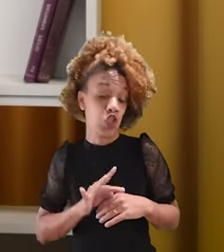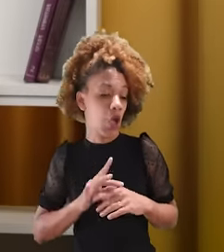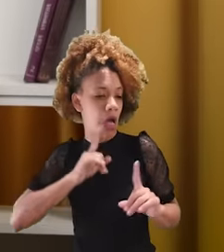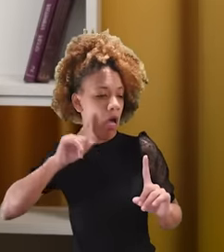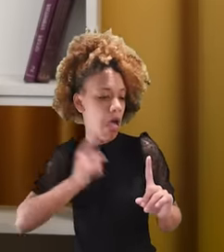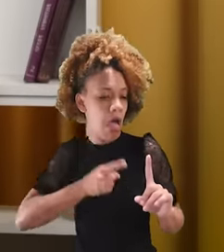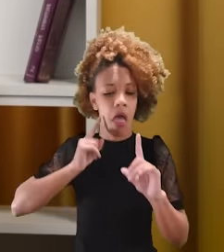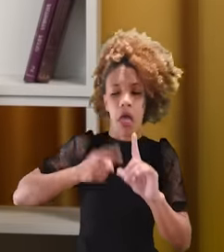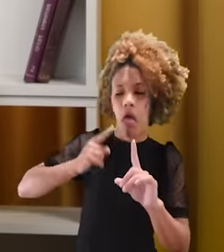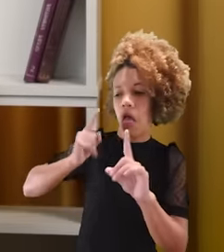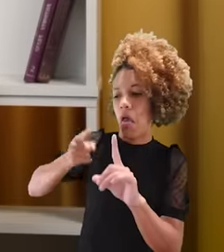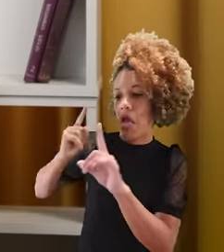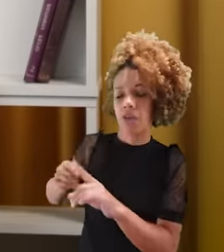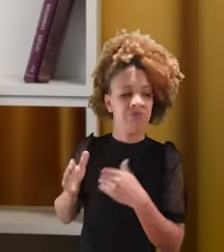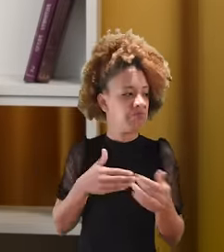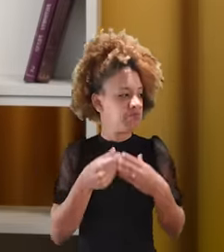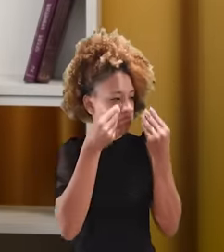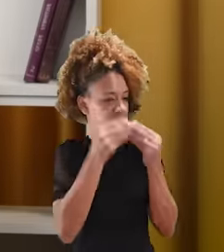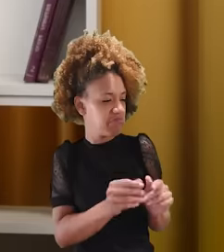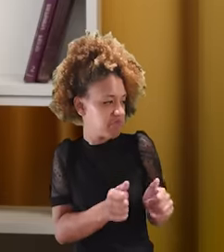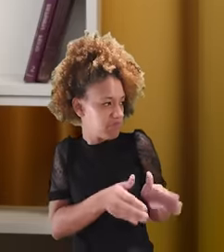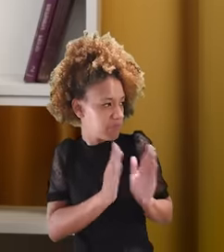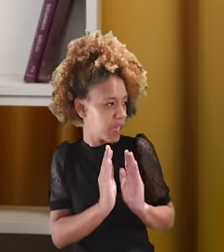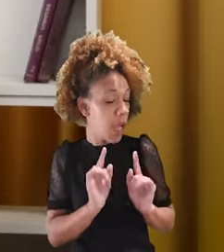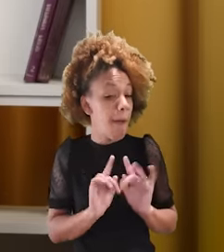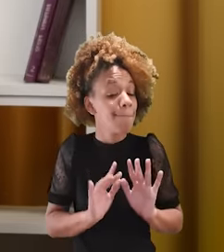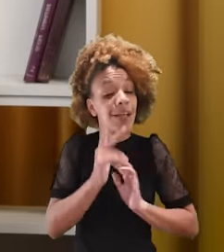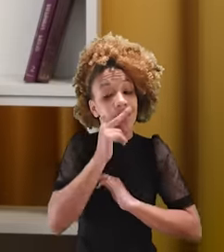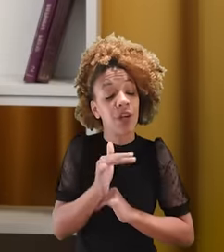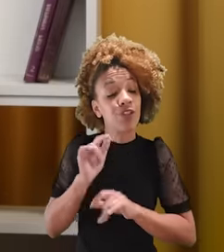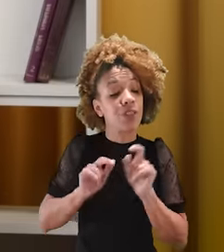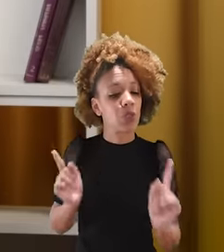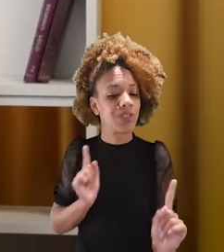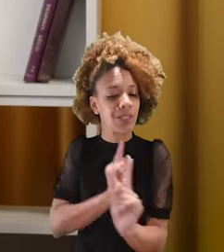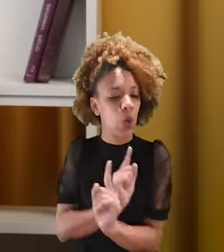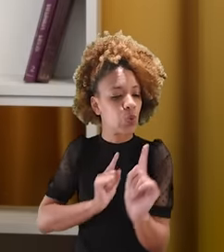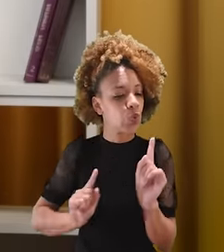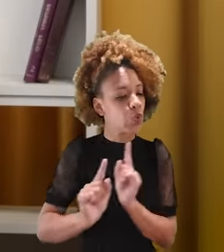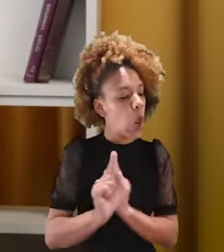ideologicamente é diferente dela se [ __ ] Então eu acho que as pessoas estão trocando as suas